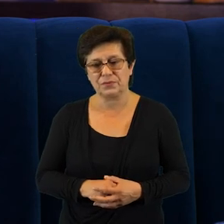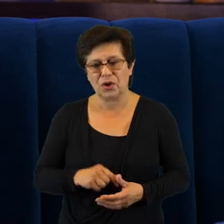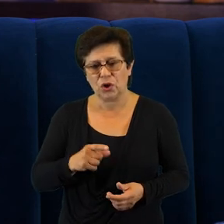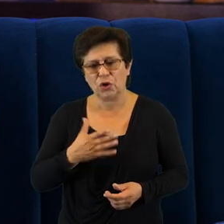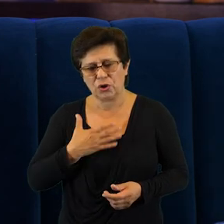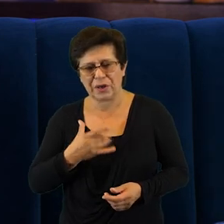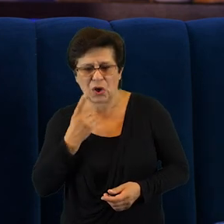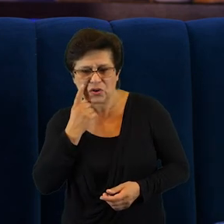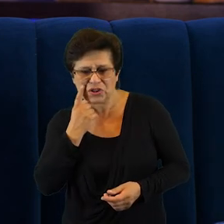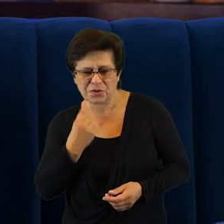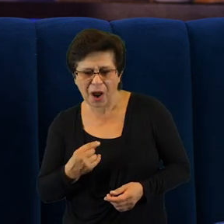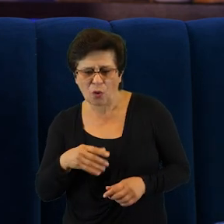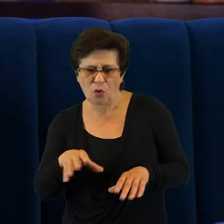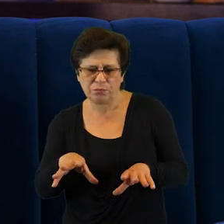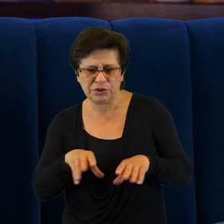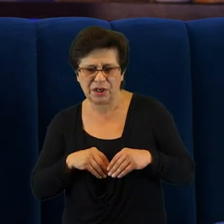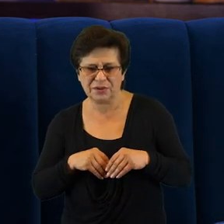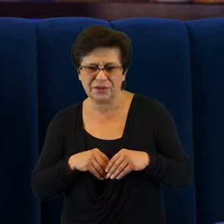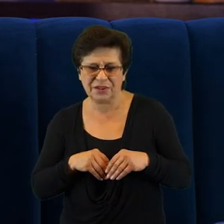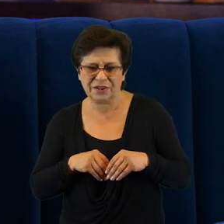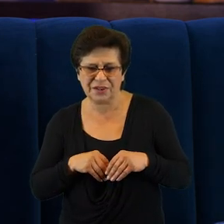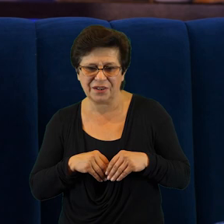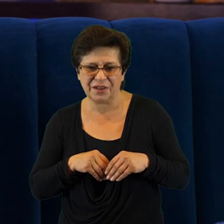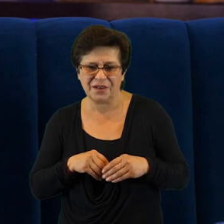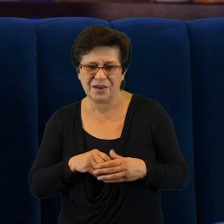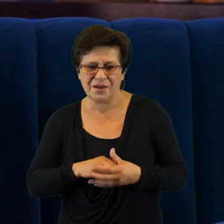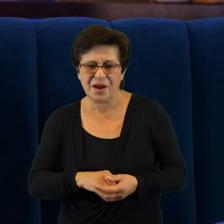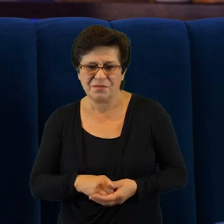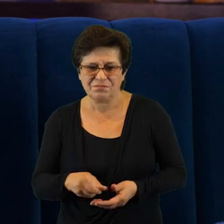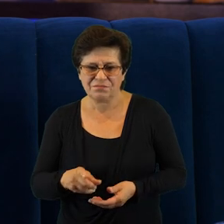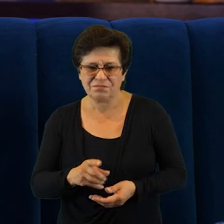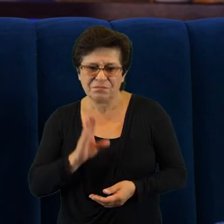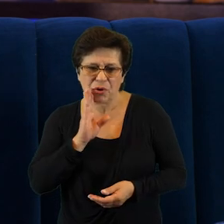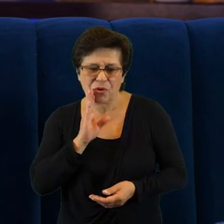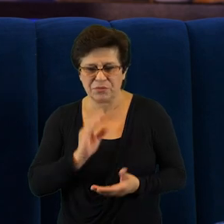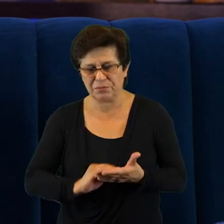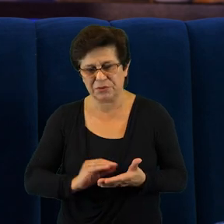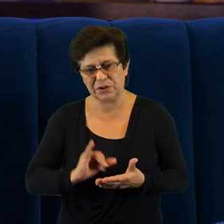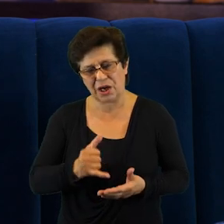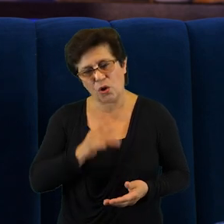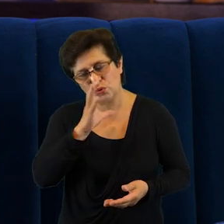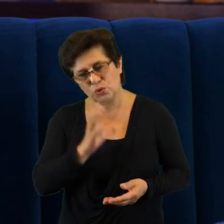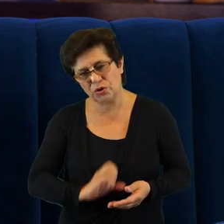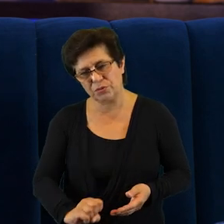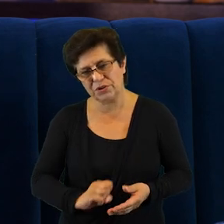ile w ogóle takich przyjętych w polemice, felietonistyką Antoniego Słonimskiego, którą szalenie cenił.